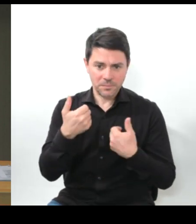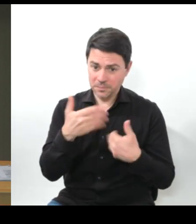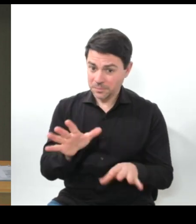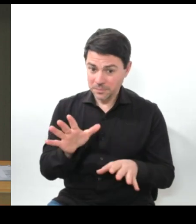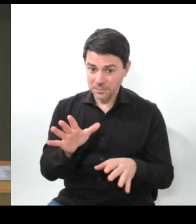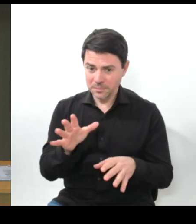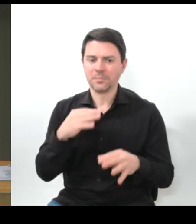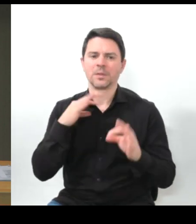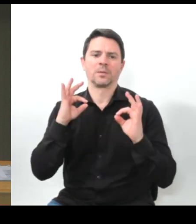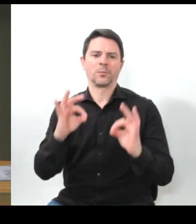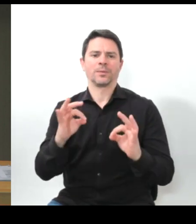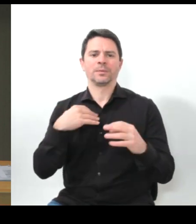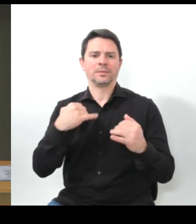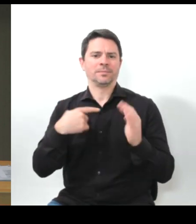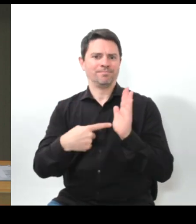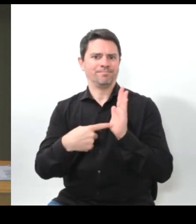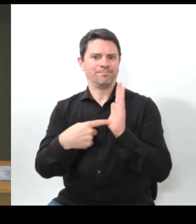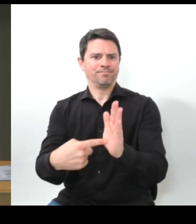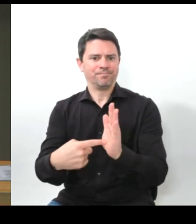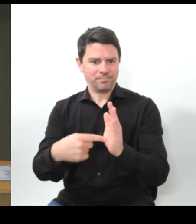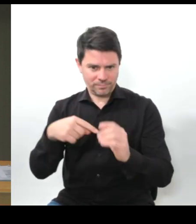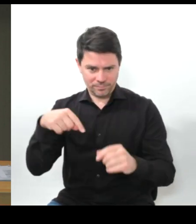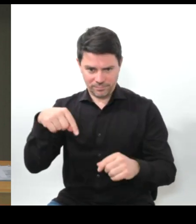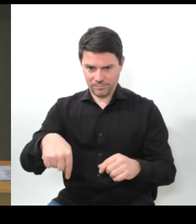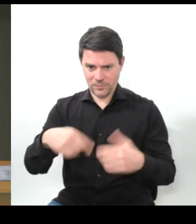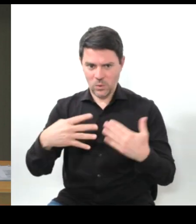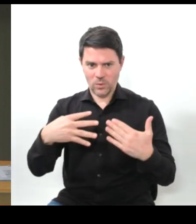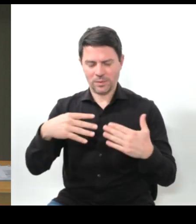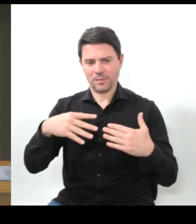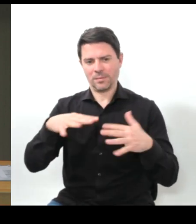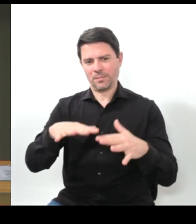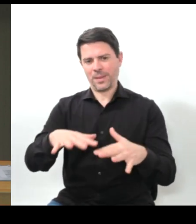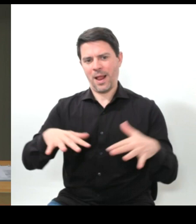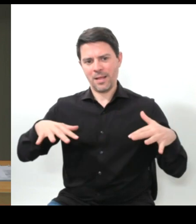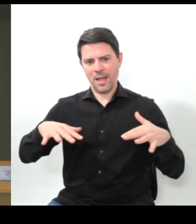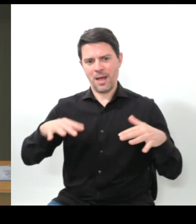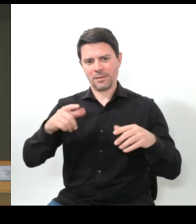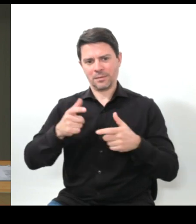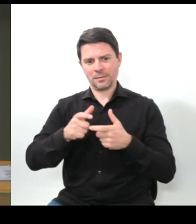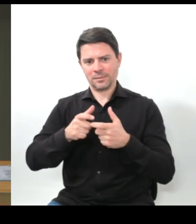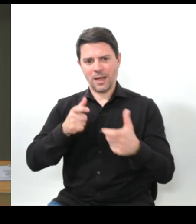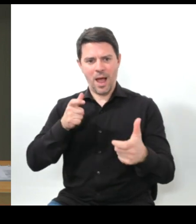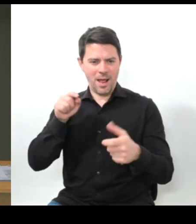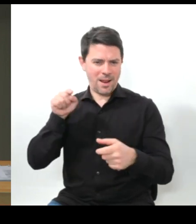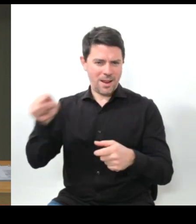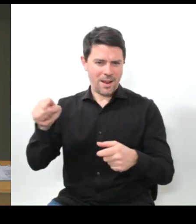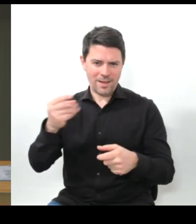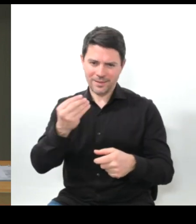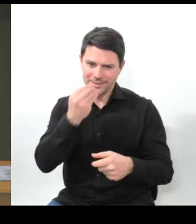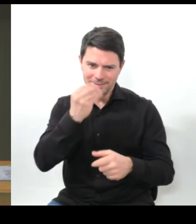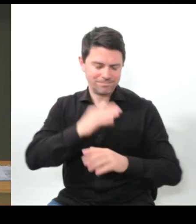der Bezirksamtsmitglieder im Fall von Wiederholungswahlen. Ich eröffne die erste Lesung des Gesetzesantrags